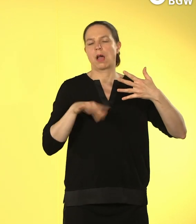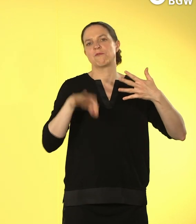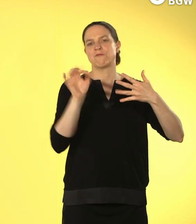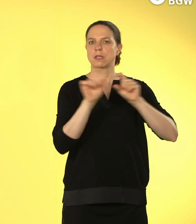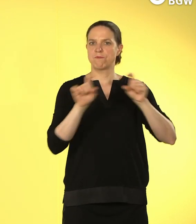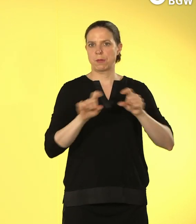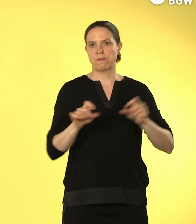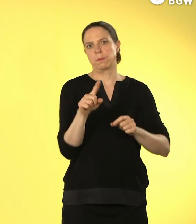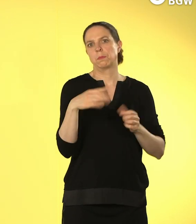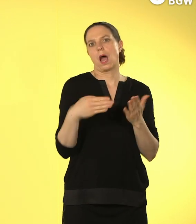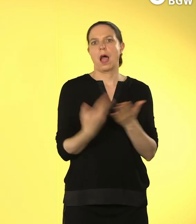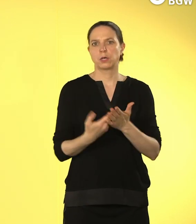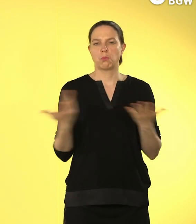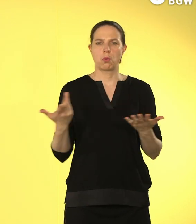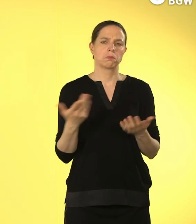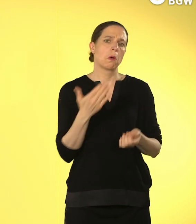Darüber kann man das leicht raus finden.